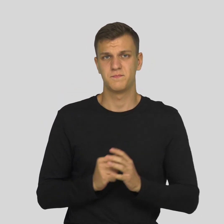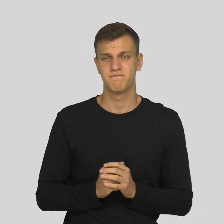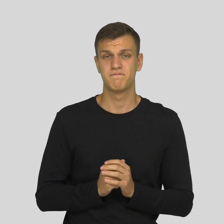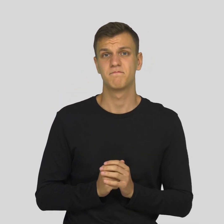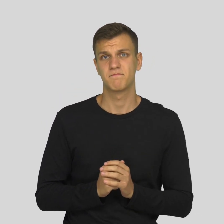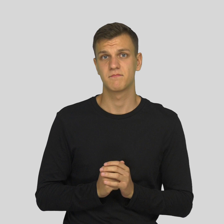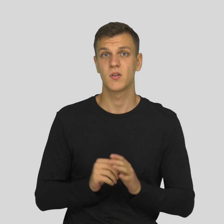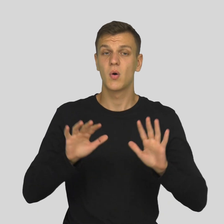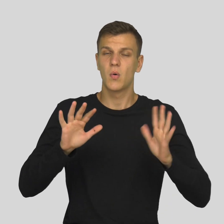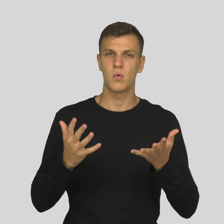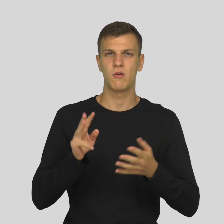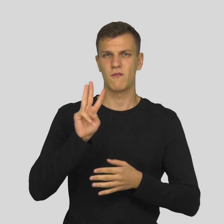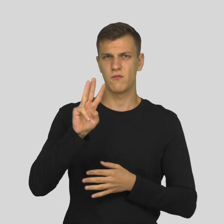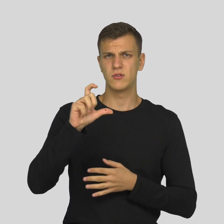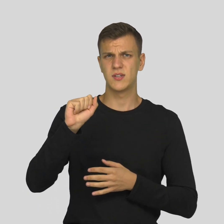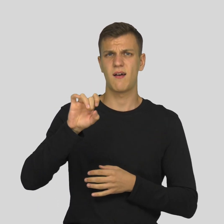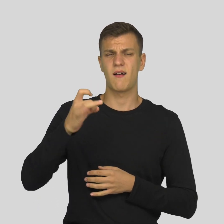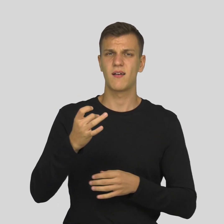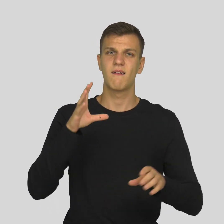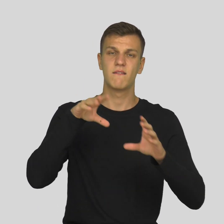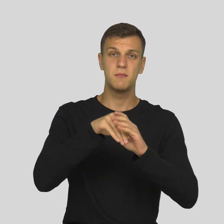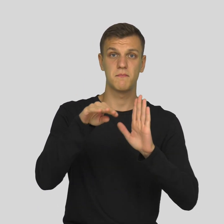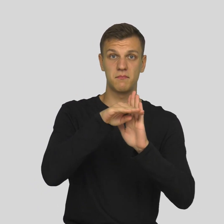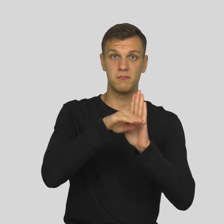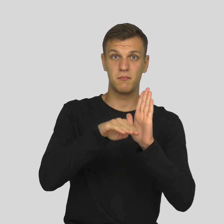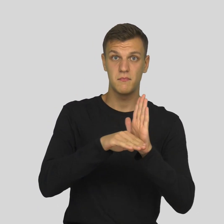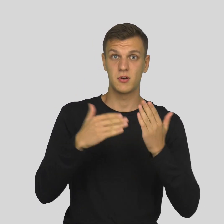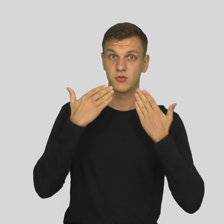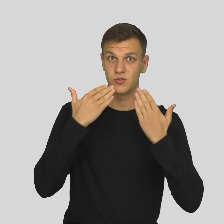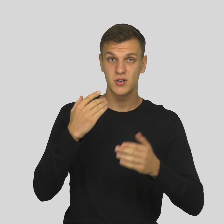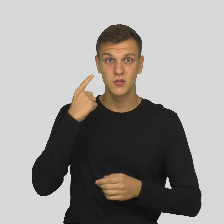Wprowadzenie wytycznych w życie, sprawi również,